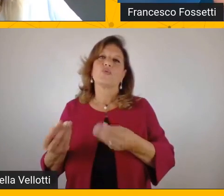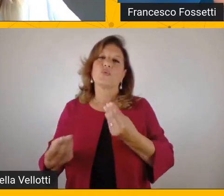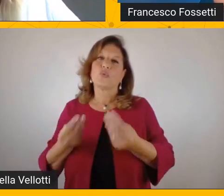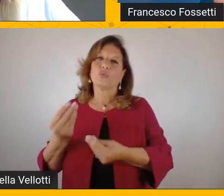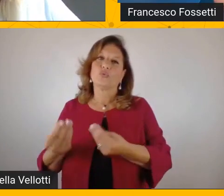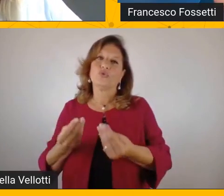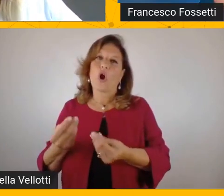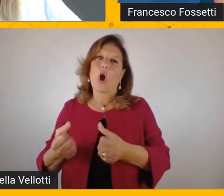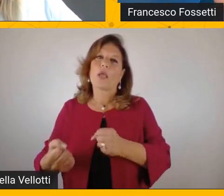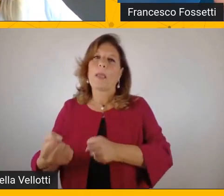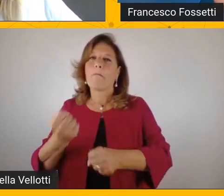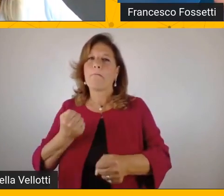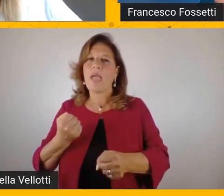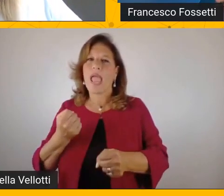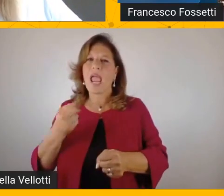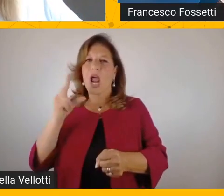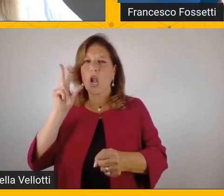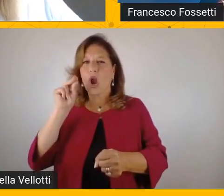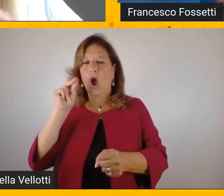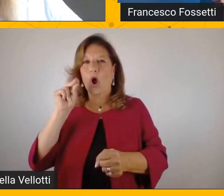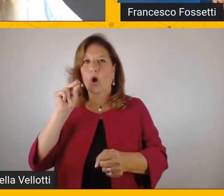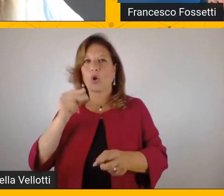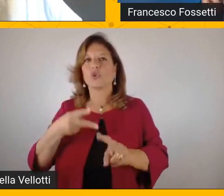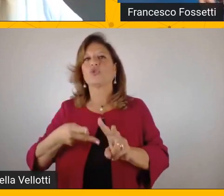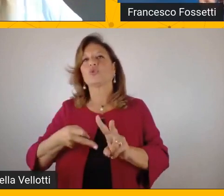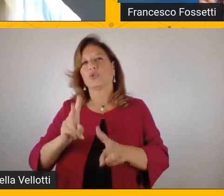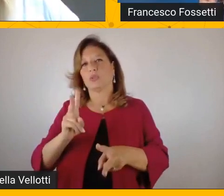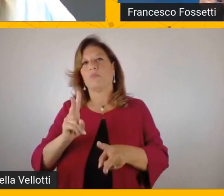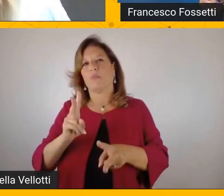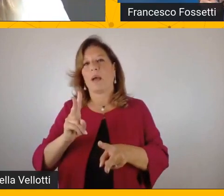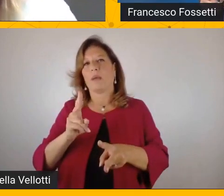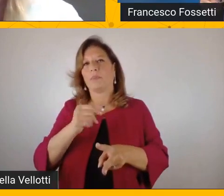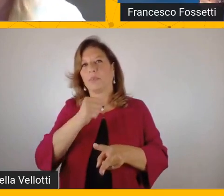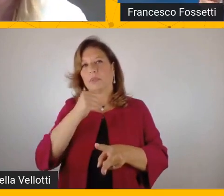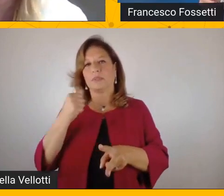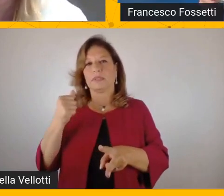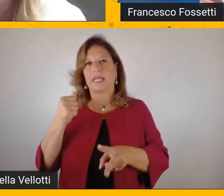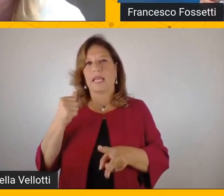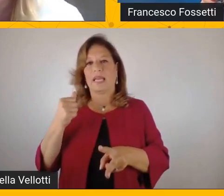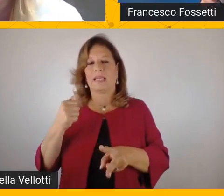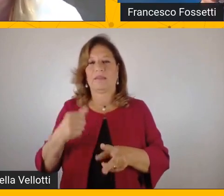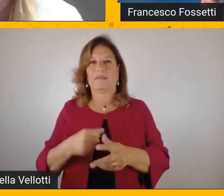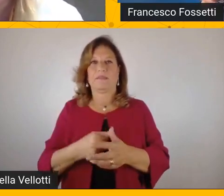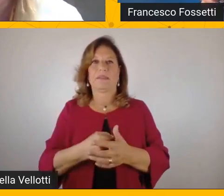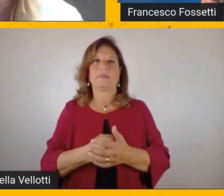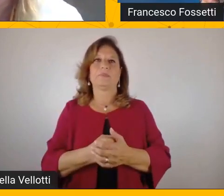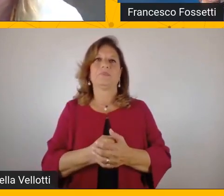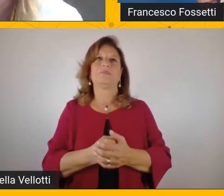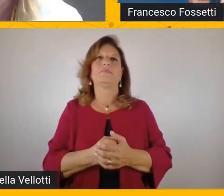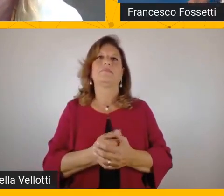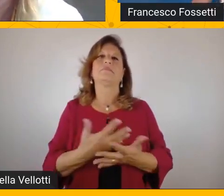meno noti ma che lavorano eh su